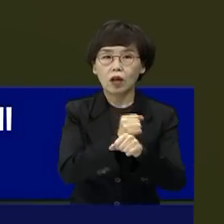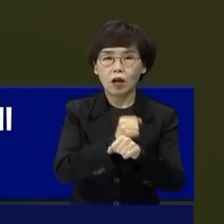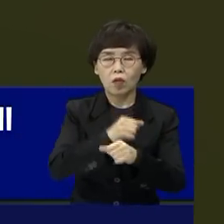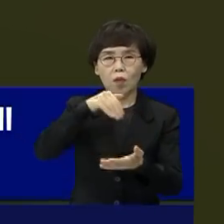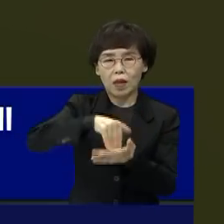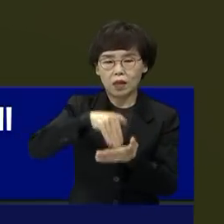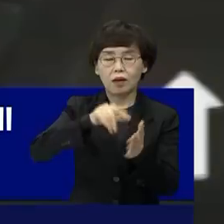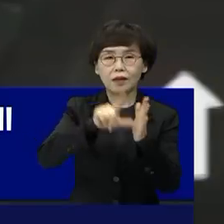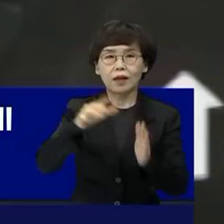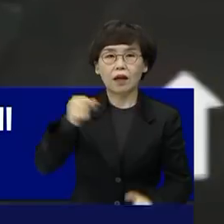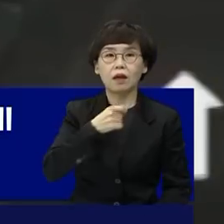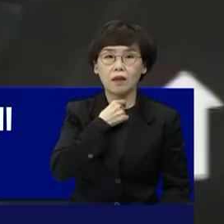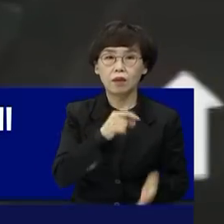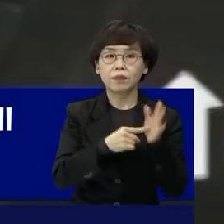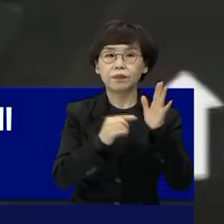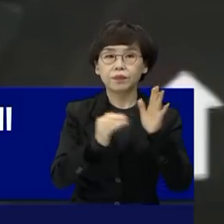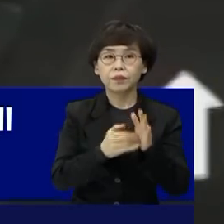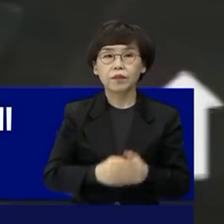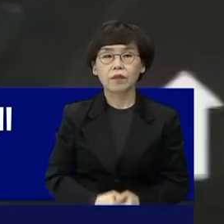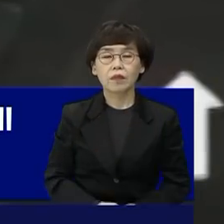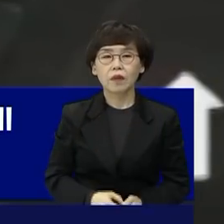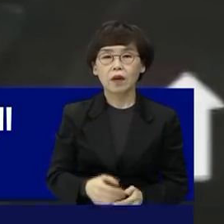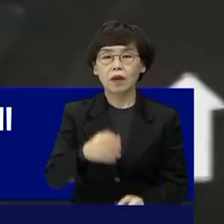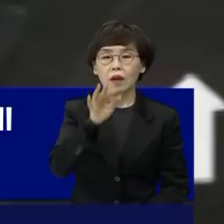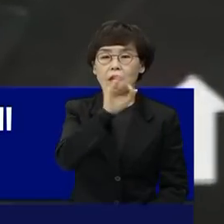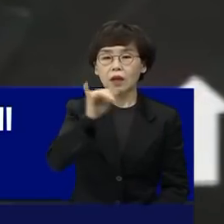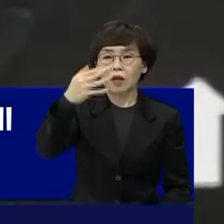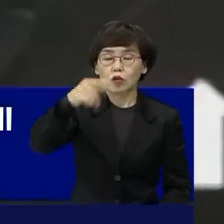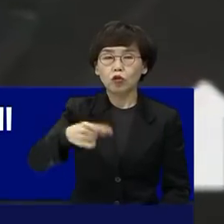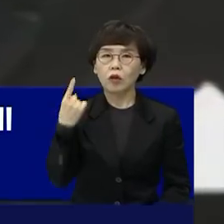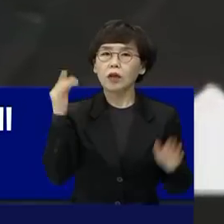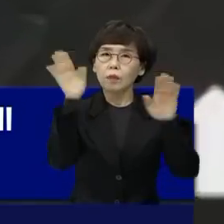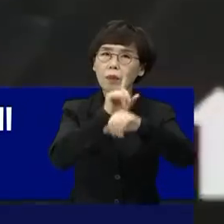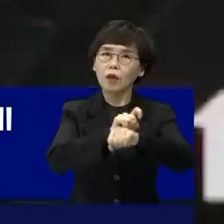밝혔습니다. 이 씨는 어젯밤 11시 25분쯤 술을 마시고